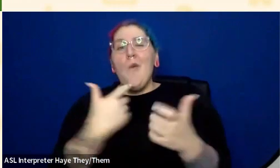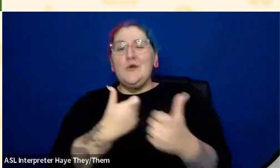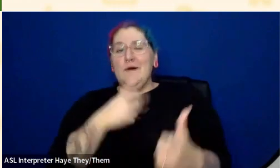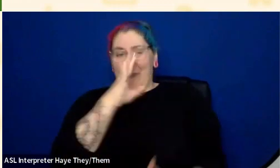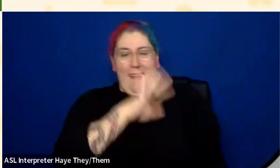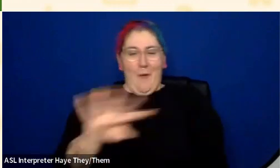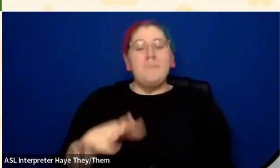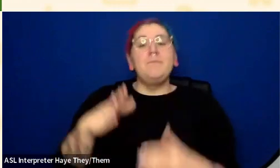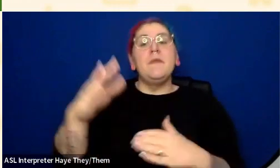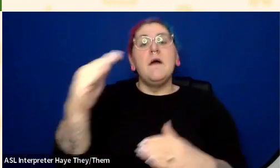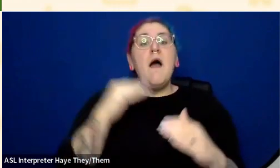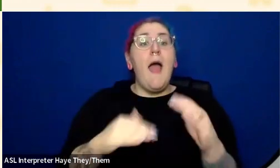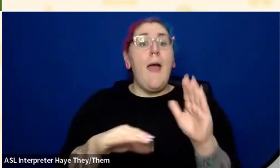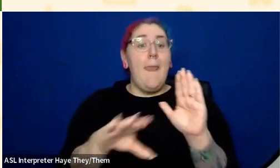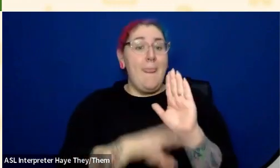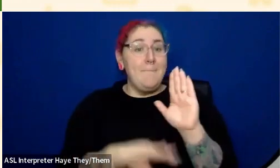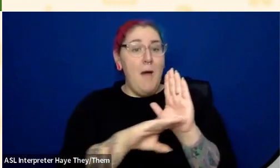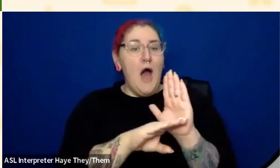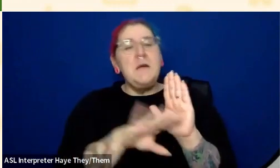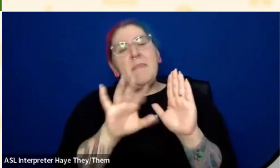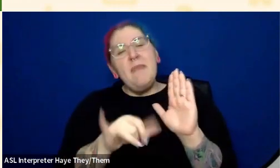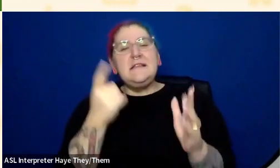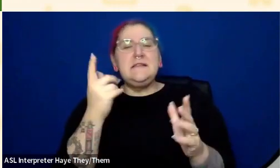en que harías un indicador de color de fondo, donde